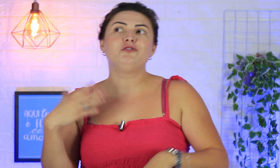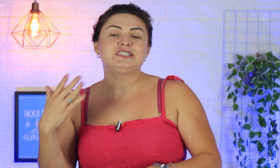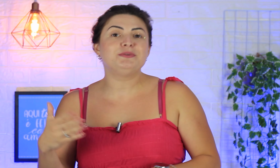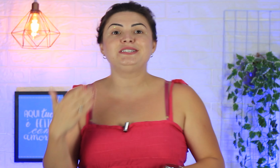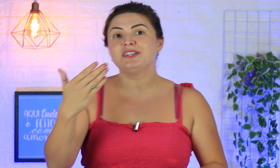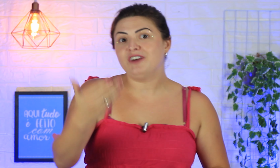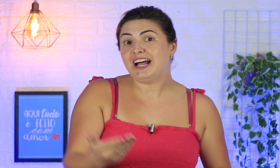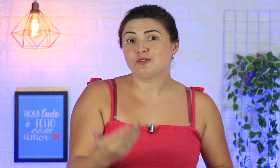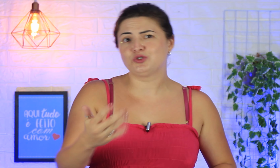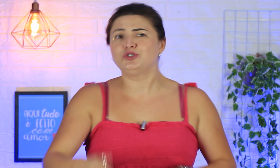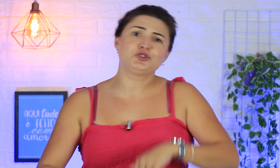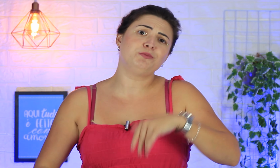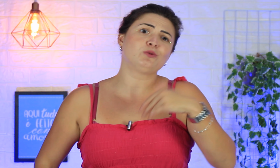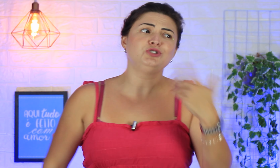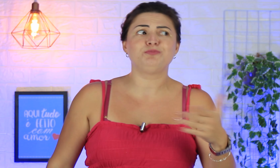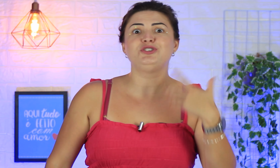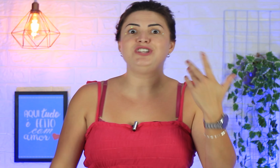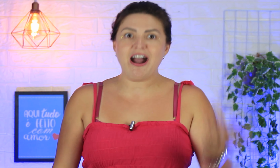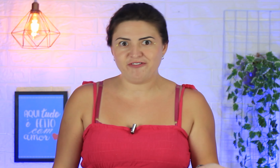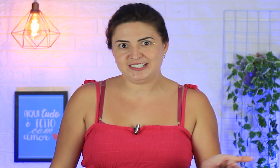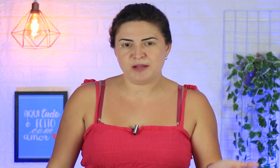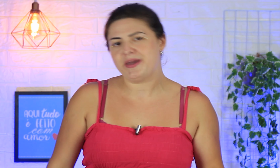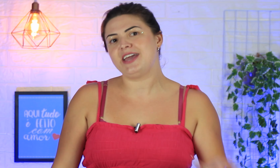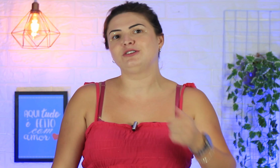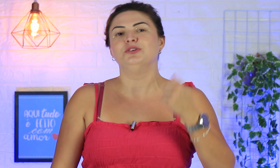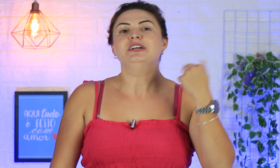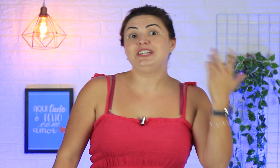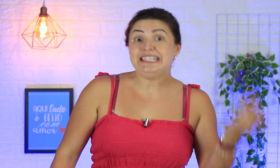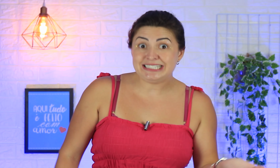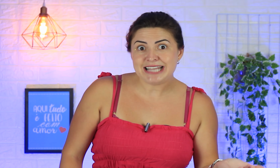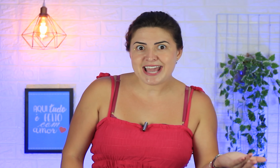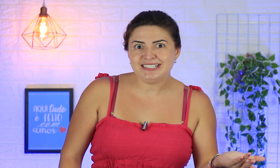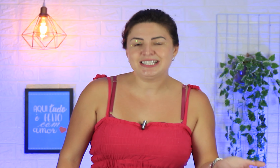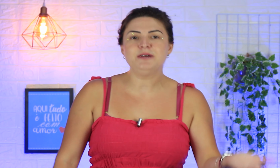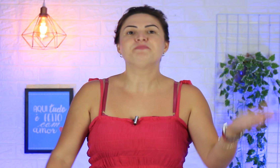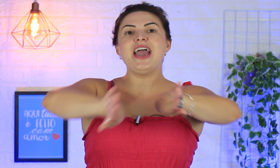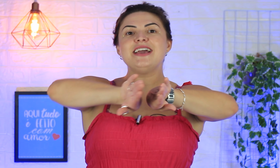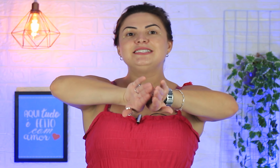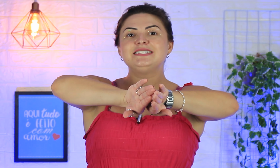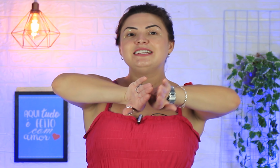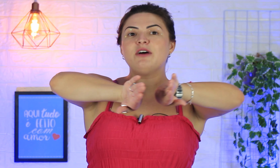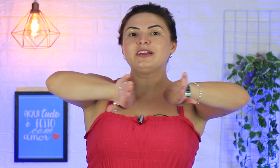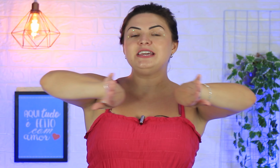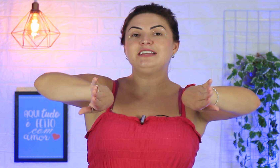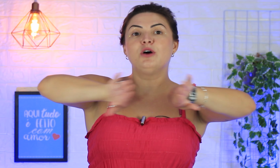você você precisa falar com surdo sobre algum tipo de afastamento de licença é esse sinal aqui então